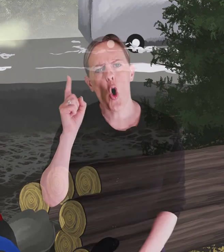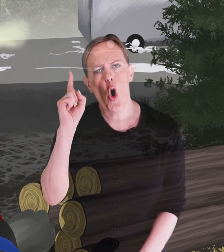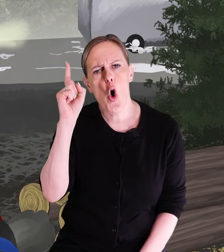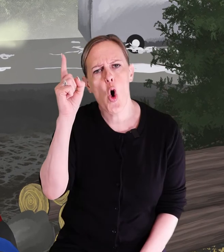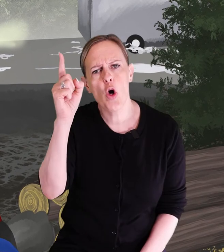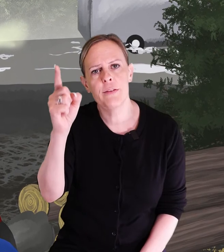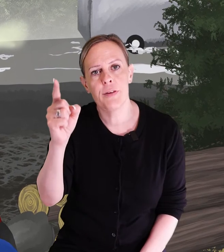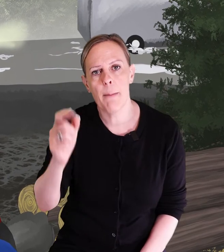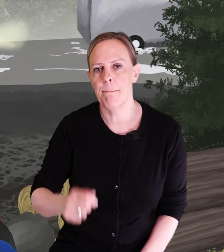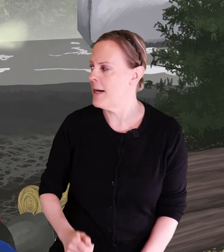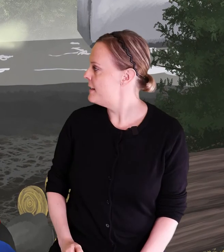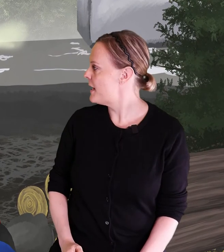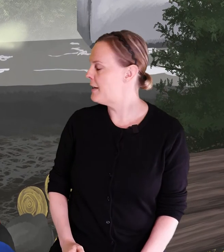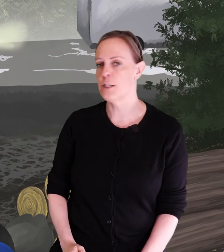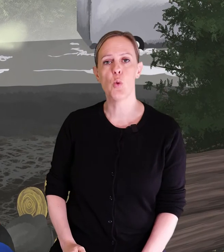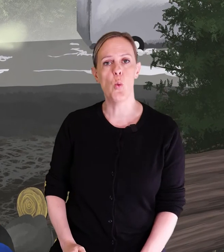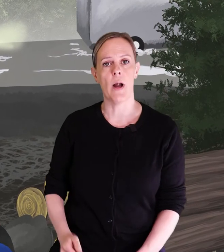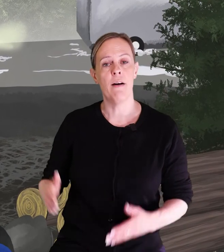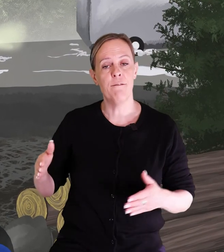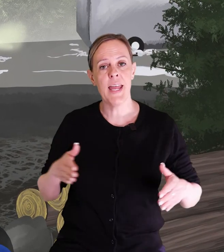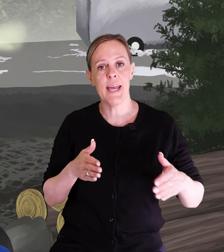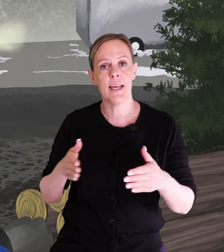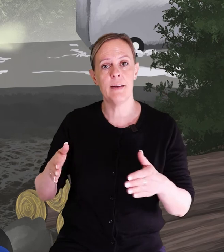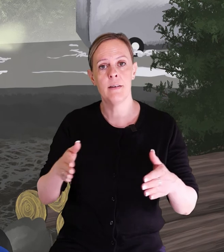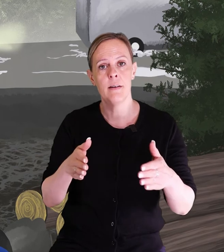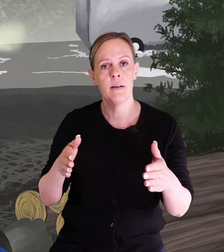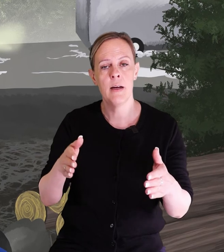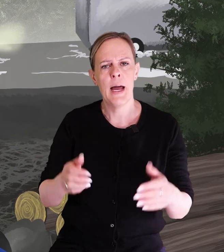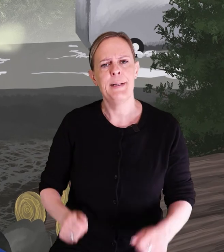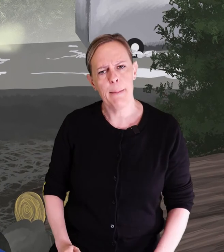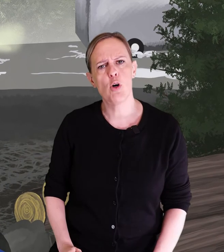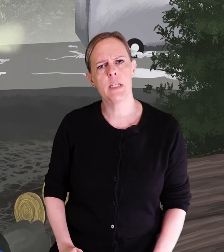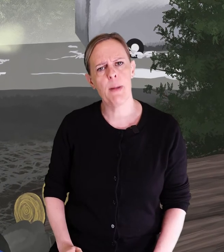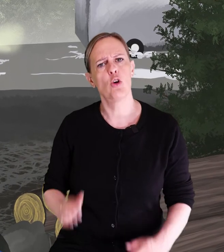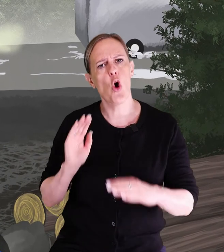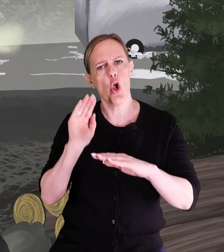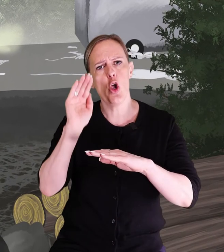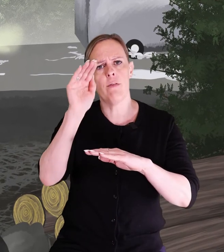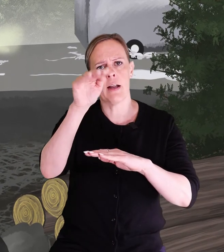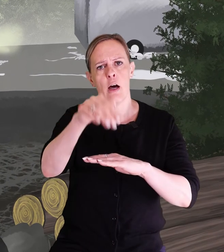långt framme ser han den stora vägen den måste man gå över